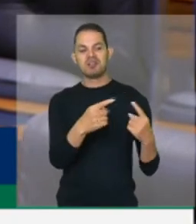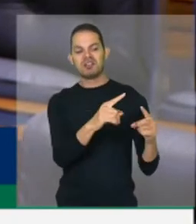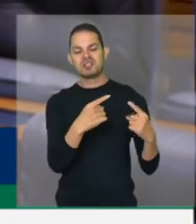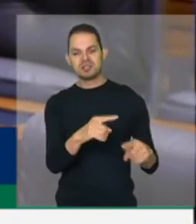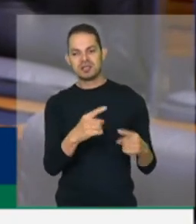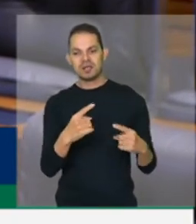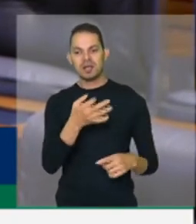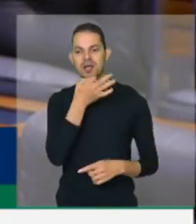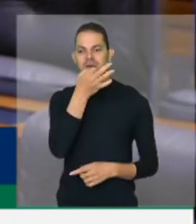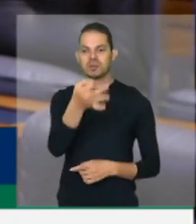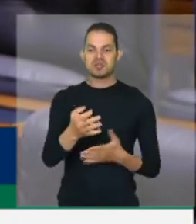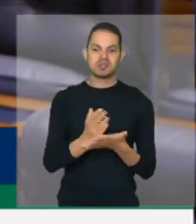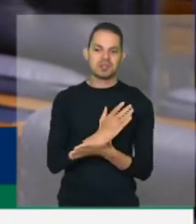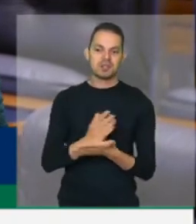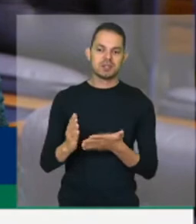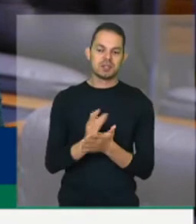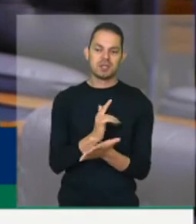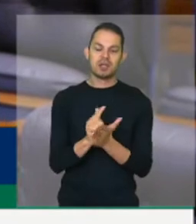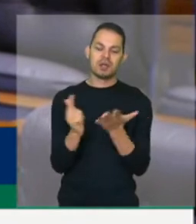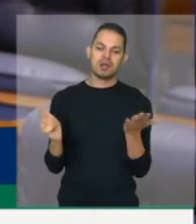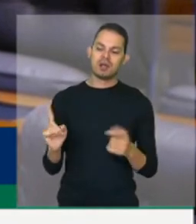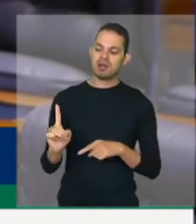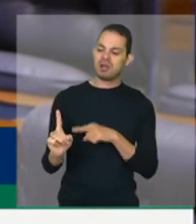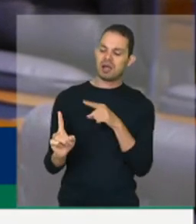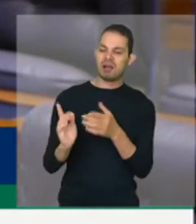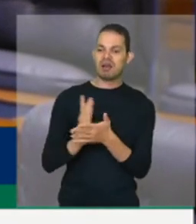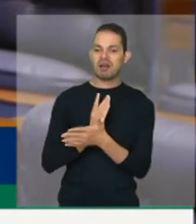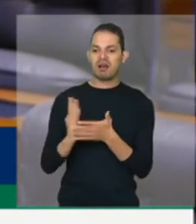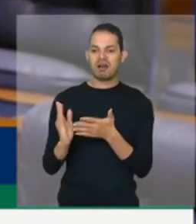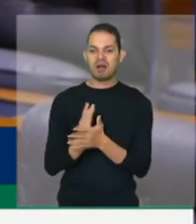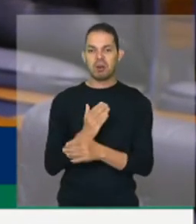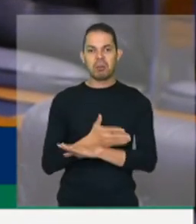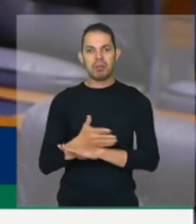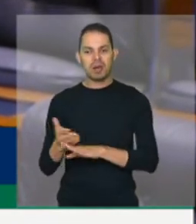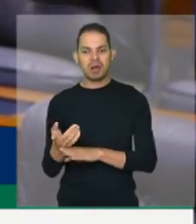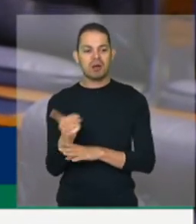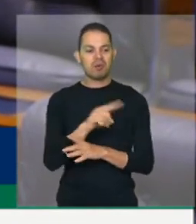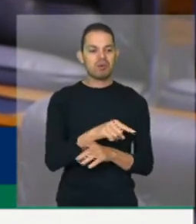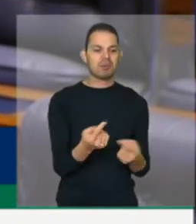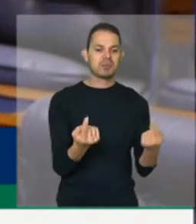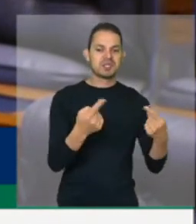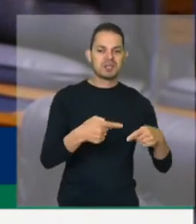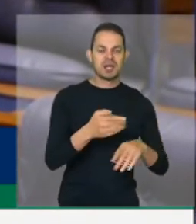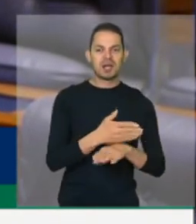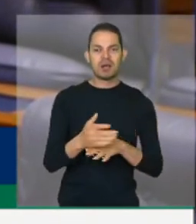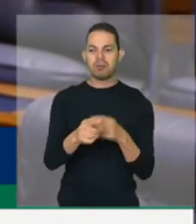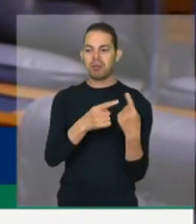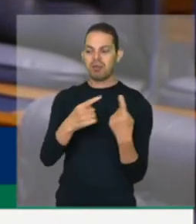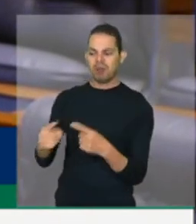ALGUNS JORNALISTAS... A JORNALISTA... ALGUNS SÃO CHAPA BRANCA, OUTROS SÃO OPOSIÇÃO ALGUNS FALAM MAL DO GOVERNO, ALGUNS FALAM BEM DO